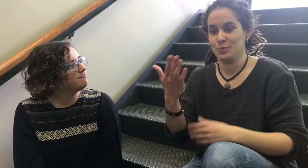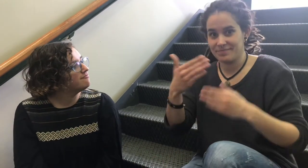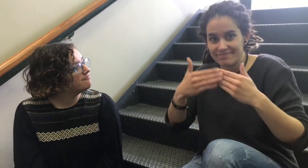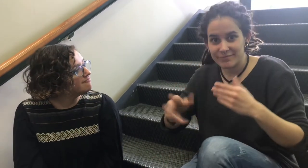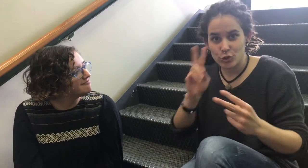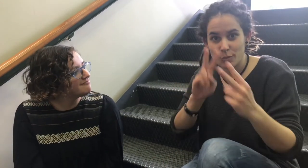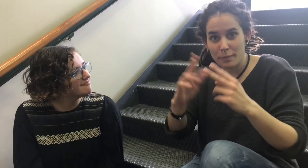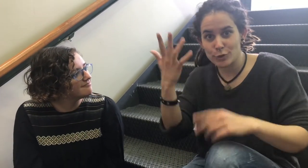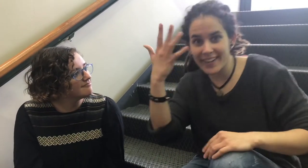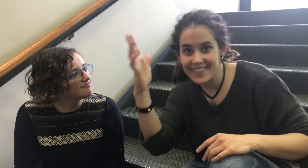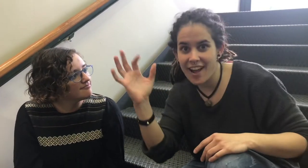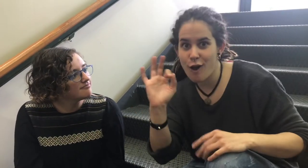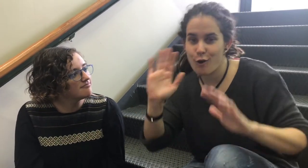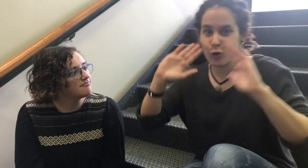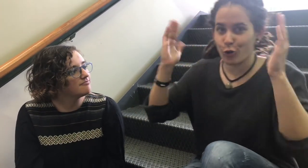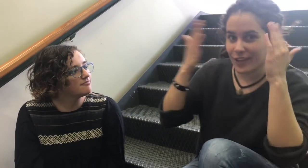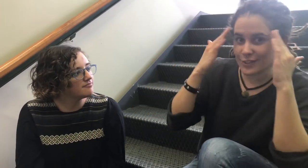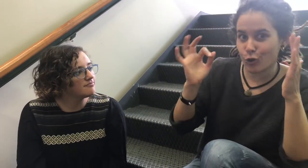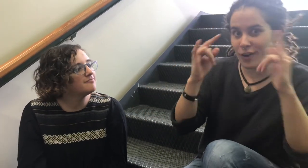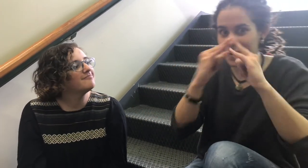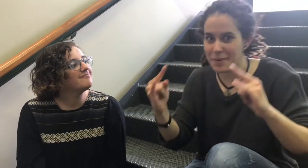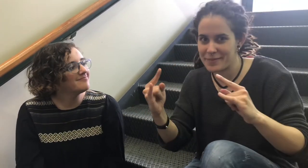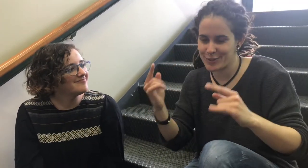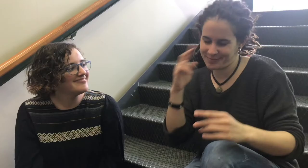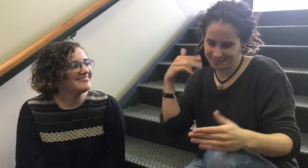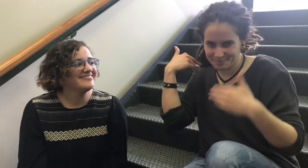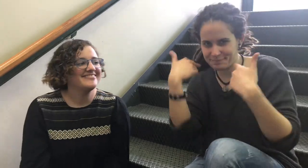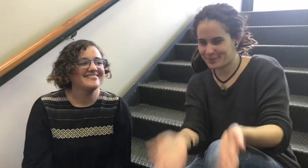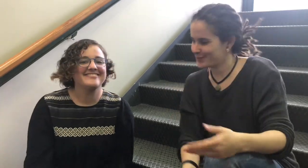A todo esto, esperamos veros pronto, sea en la RIA, en el Congreso o en el CEJS :)